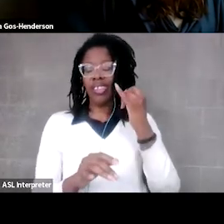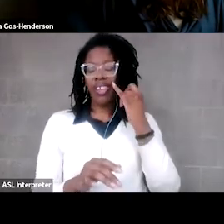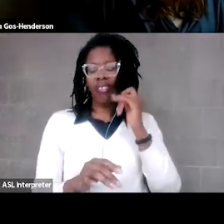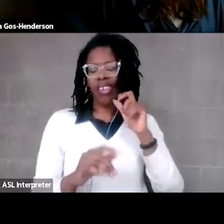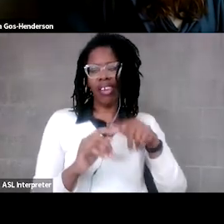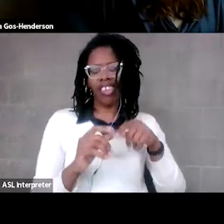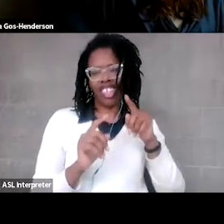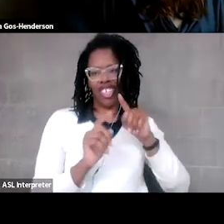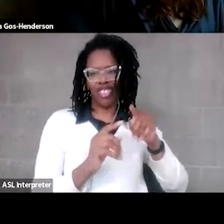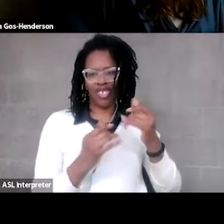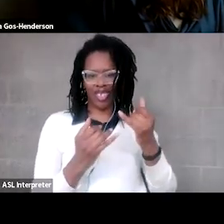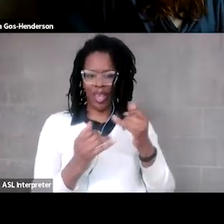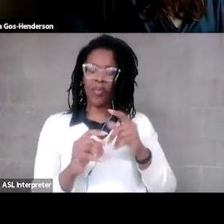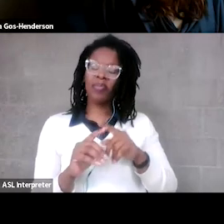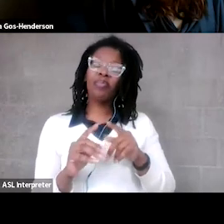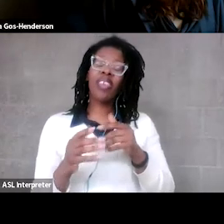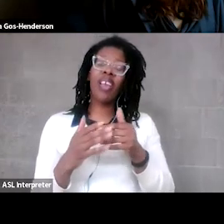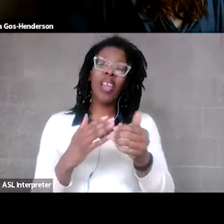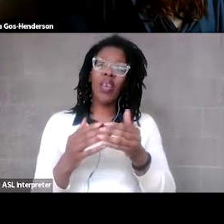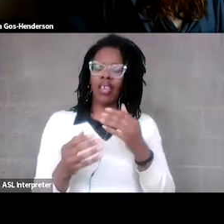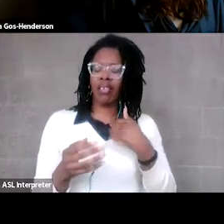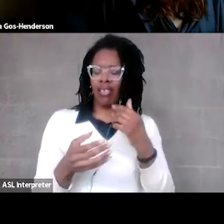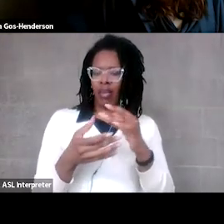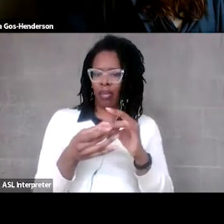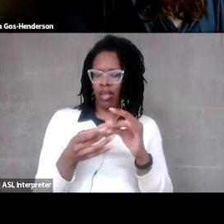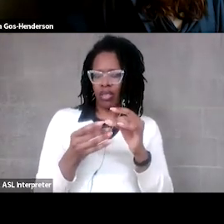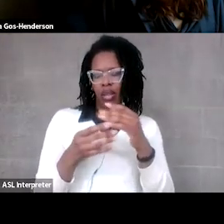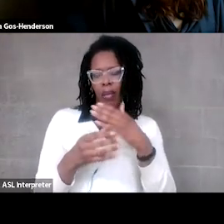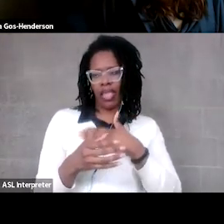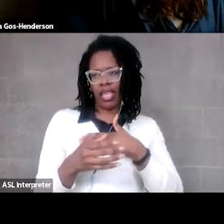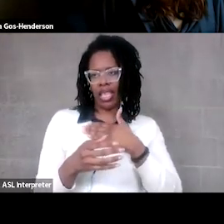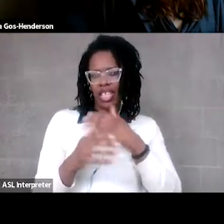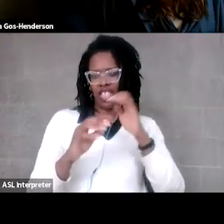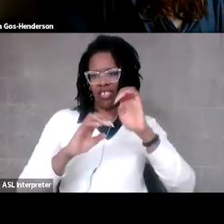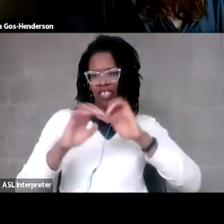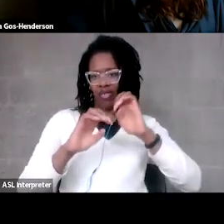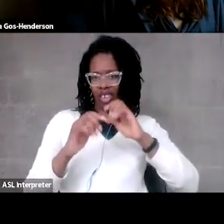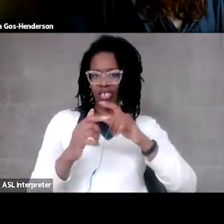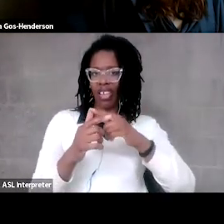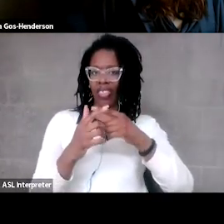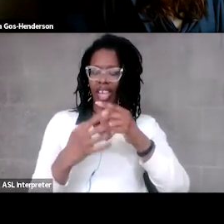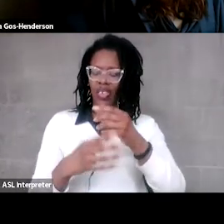Como dije, por favor hagan la evaluación. Si desean obtener un certificado de finalización,